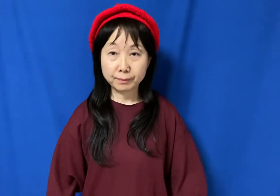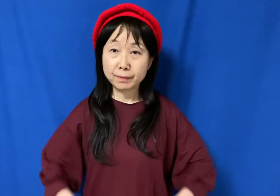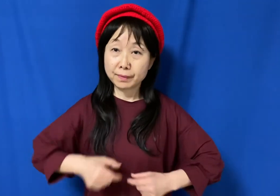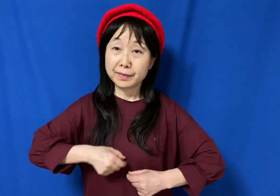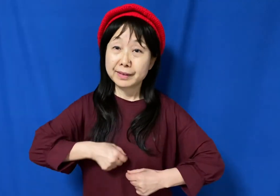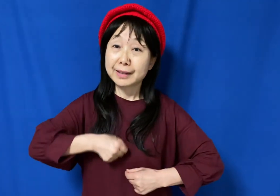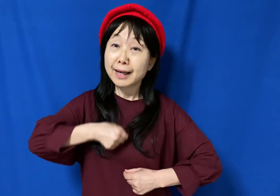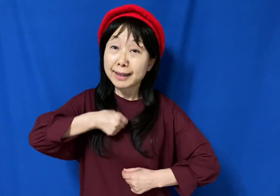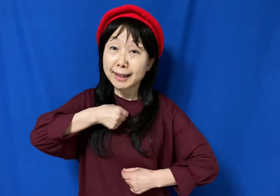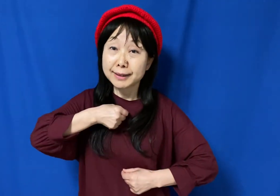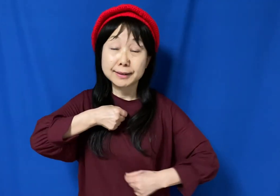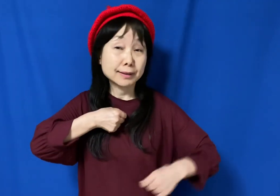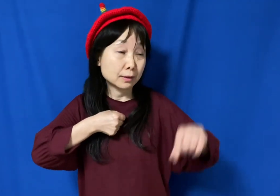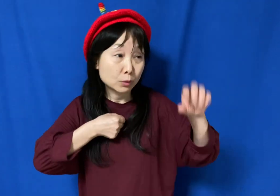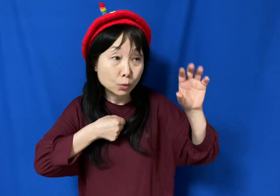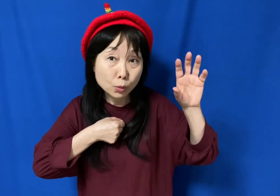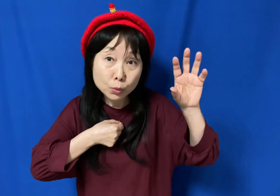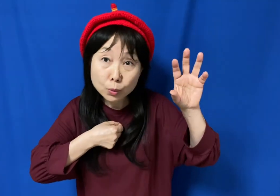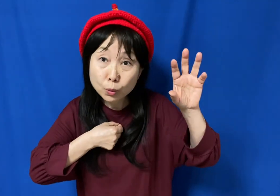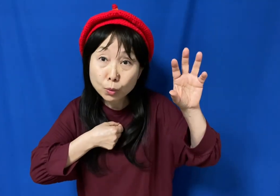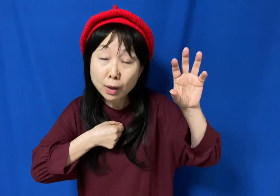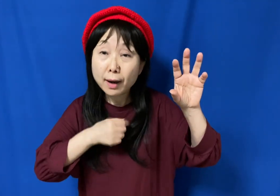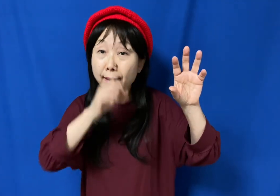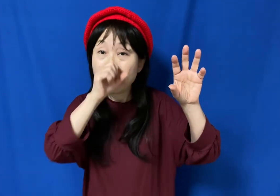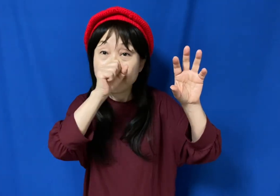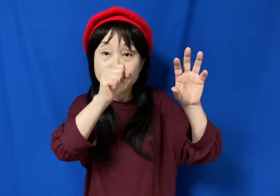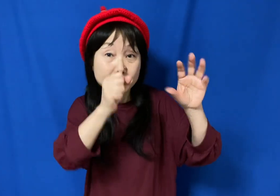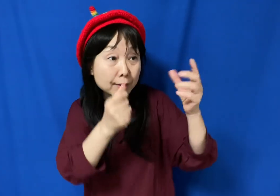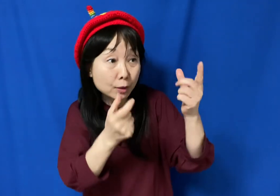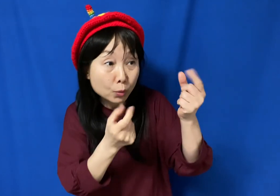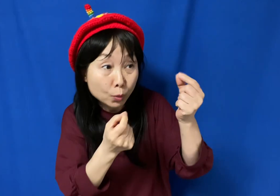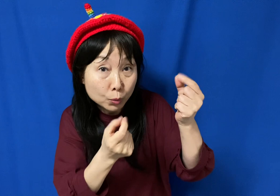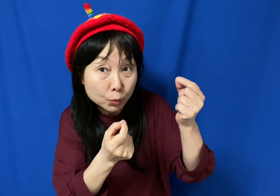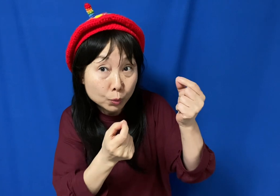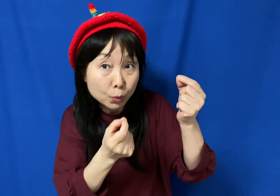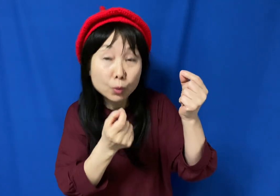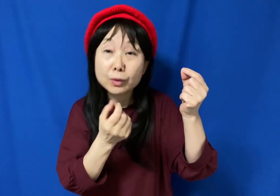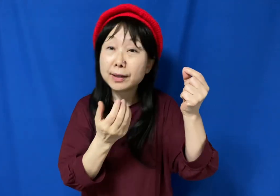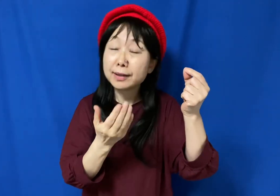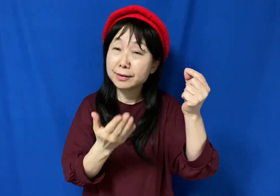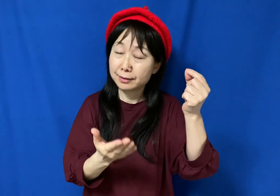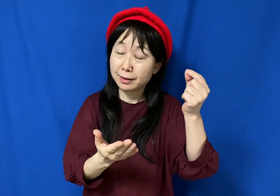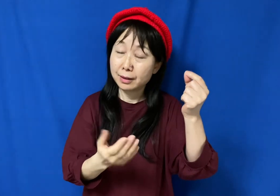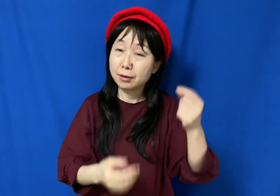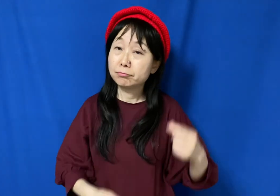正しいことは（手話：正しい・これ） いいことですか（手話：良い・同じ・？